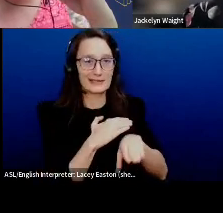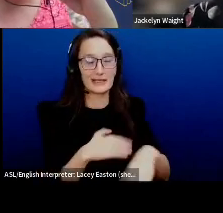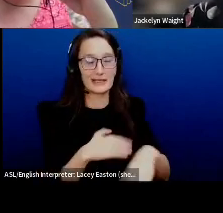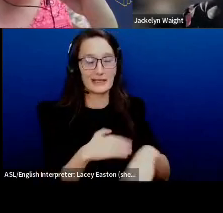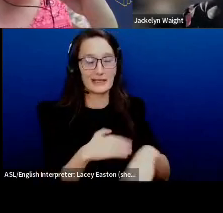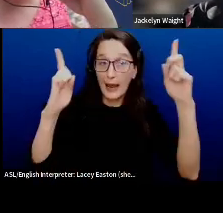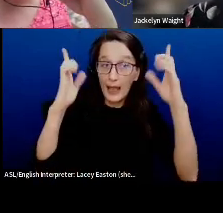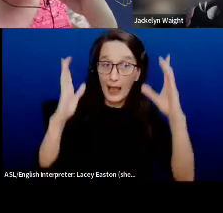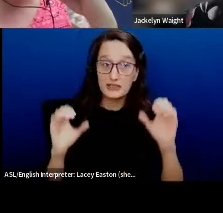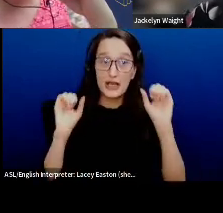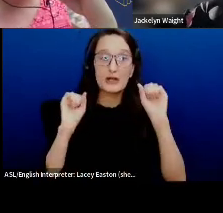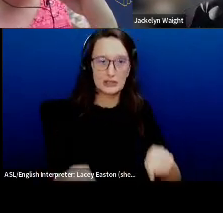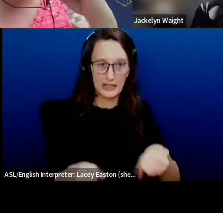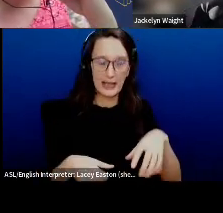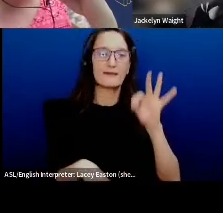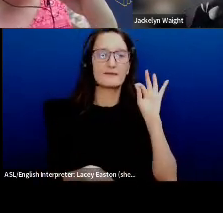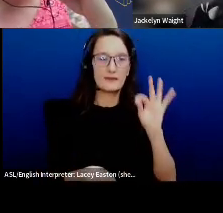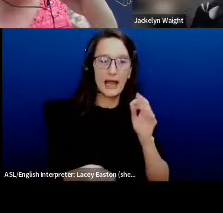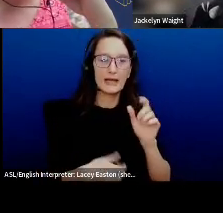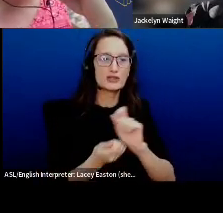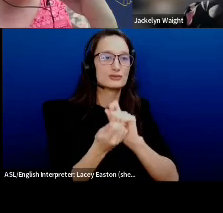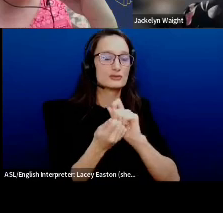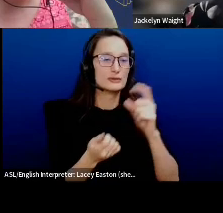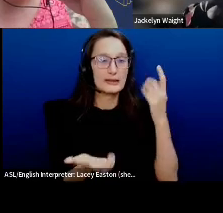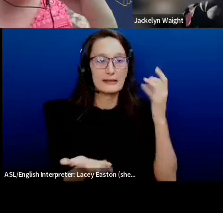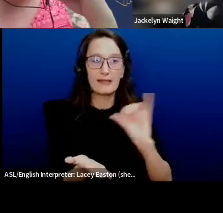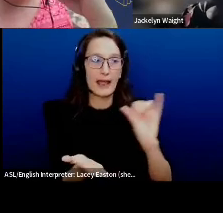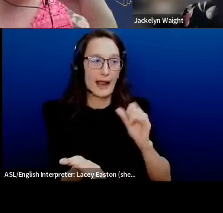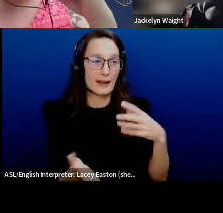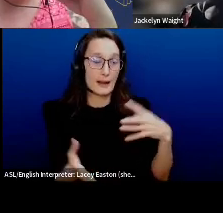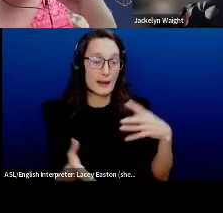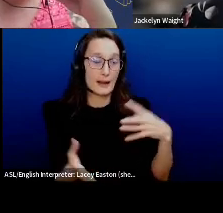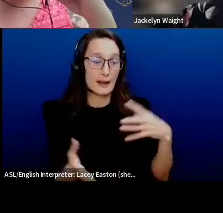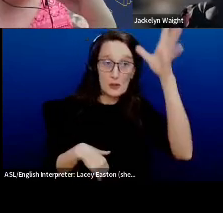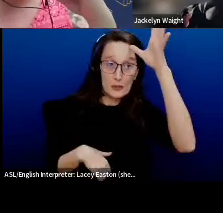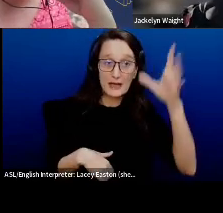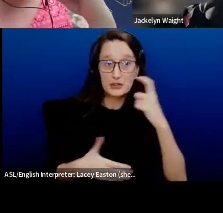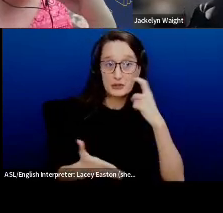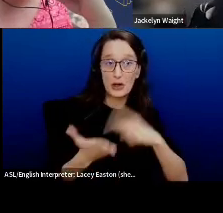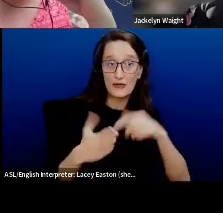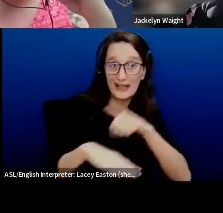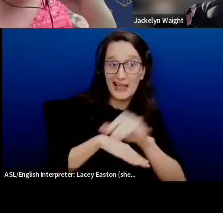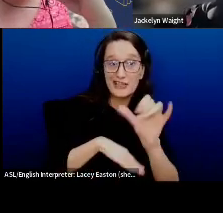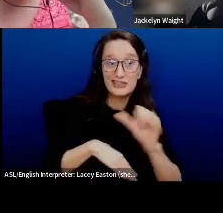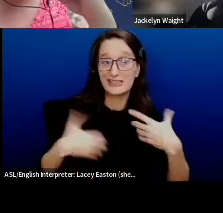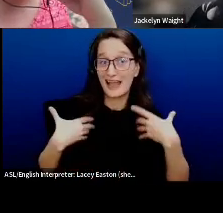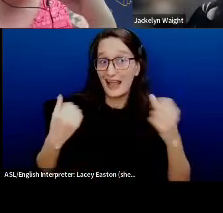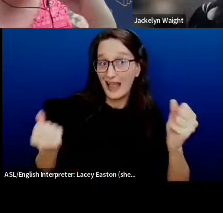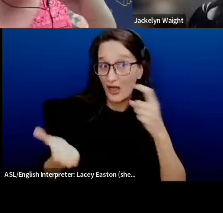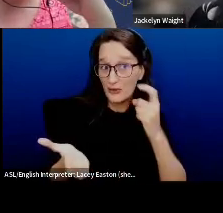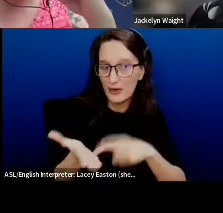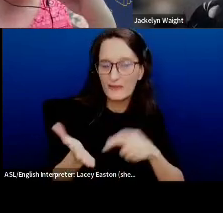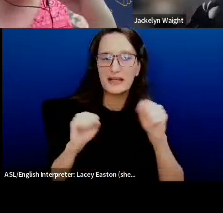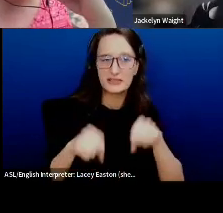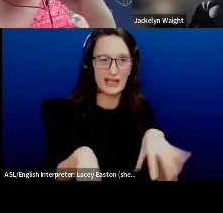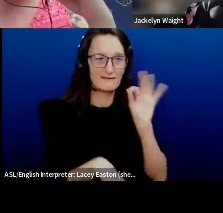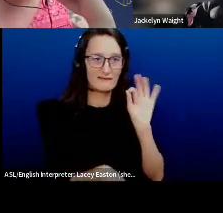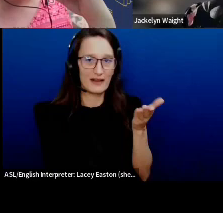notificaciones para padres traducidas, como las notificaciones de salud. Sin embargo, para agregar información sobre las traducciones y acceder a